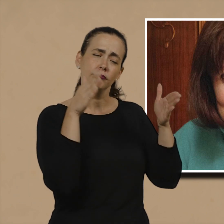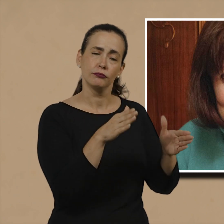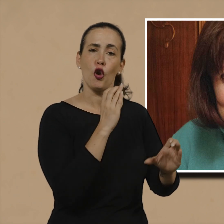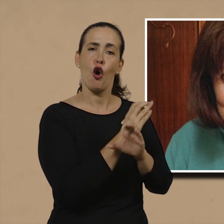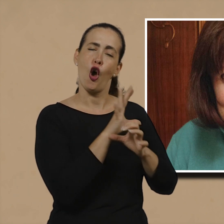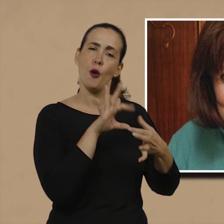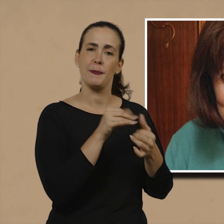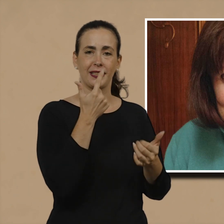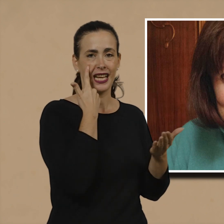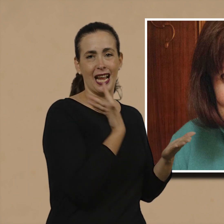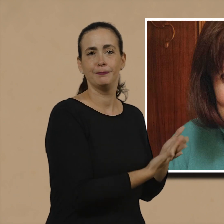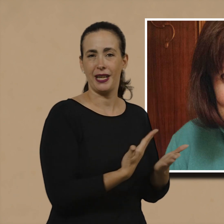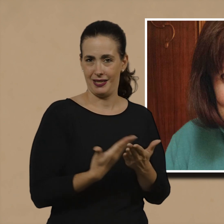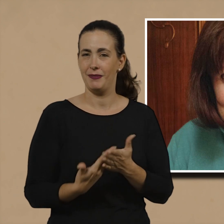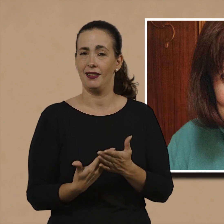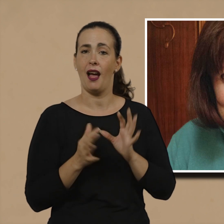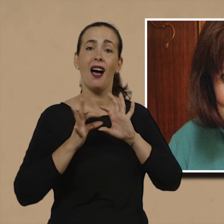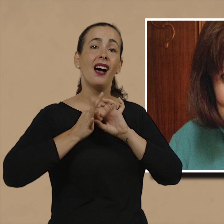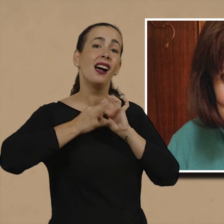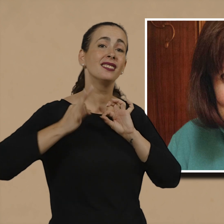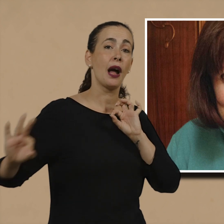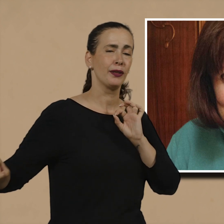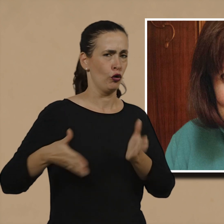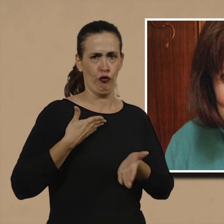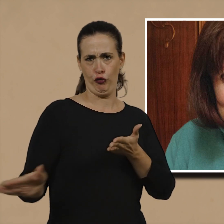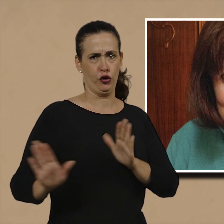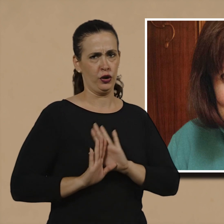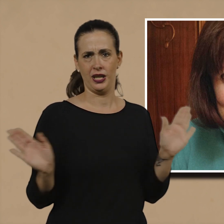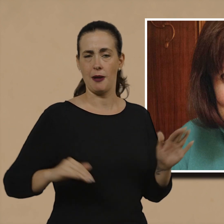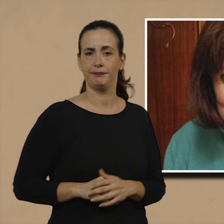Es dedica al còmic experimental eludint l’esclavatge a cap estil.